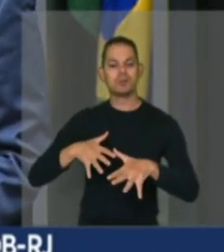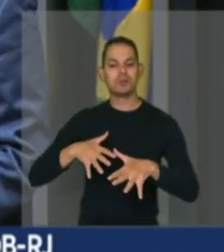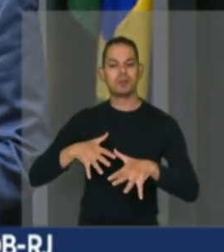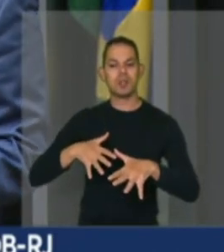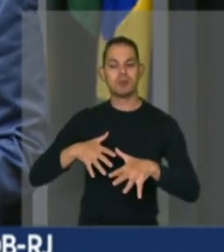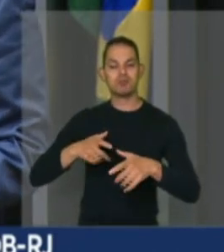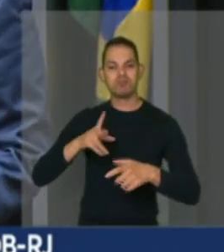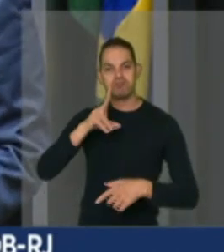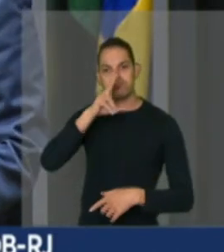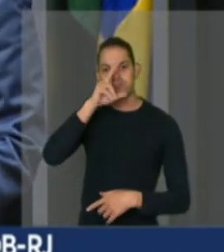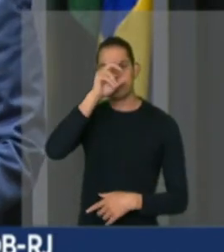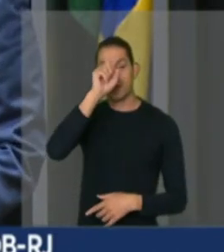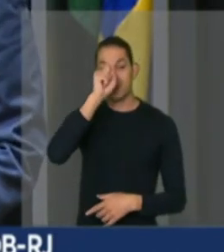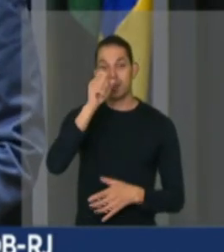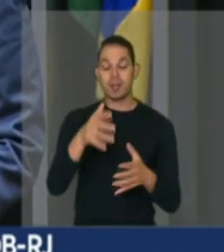FORNECIMENTO DE VACINAS PARA O NOSSO ESTADO. HOJE O RIO DE